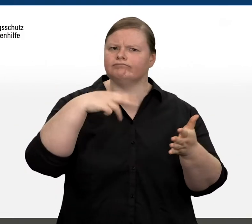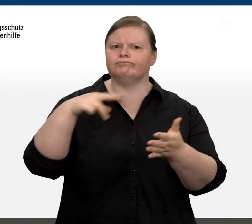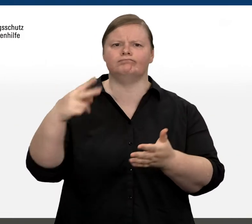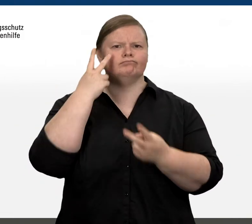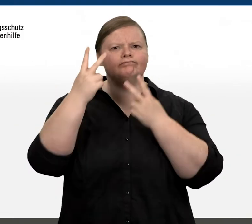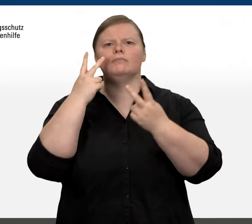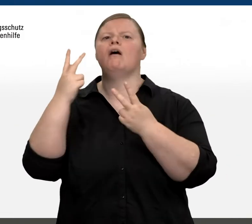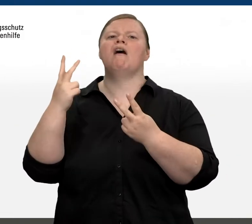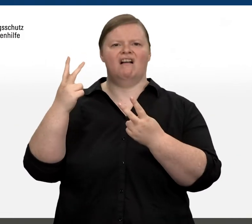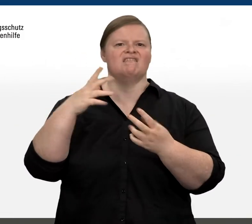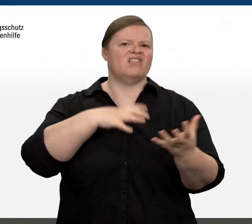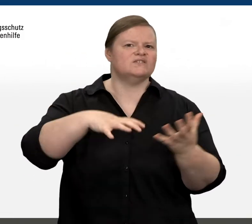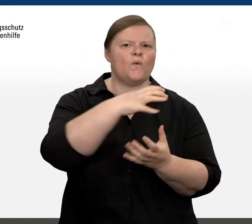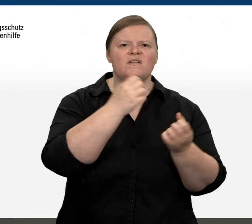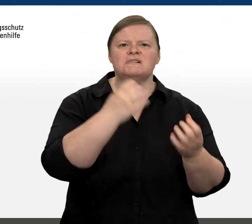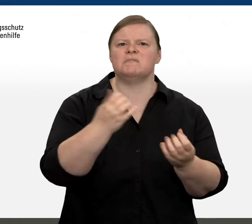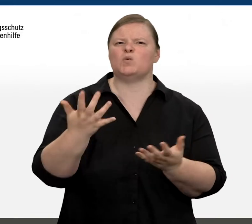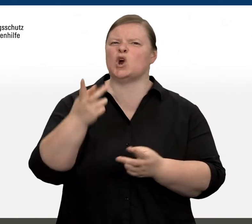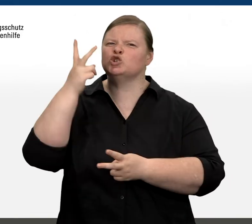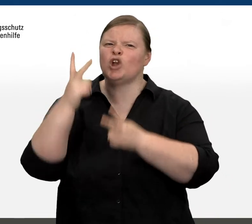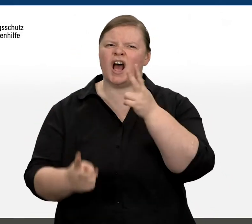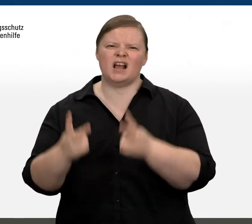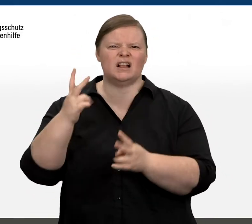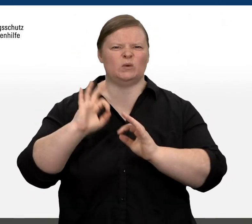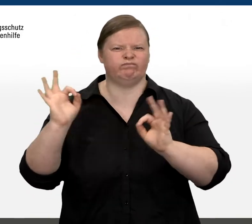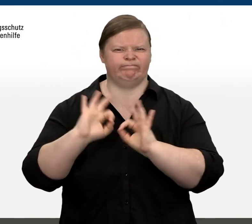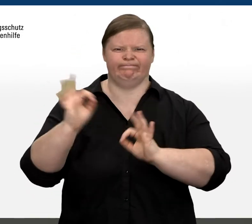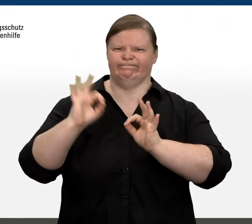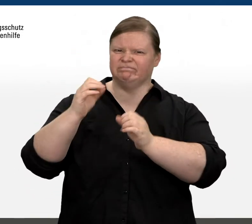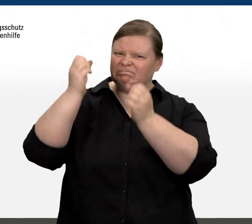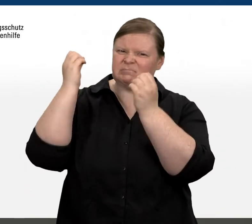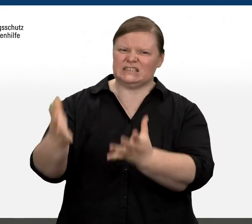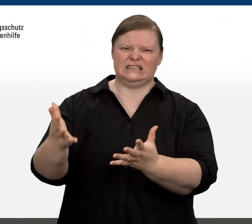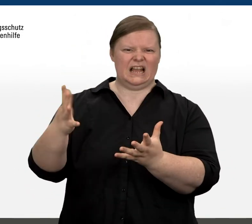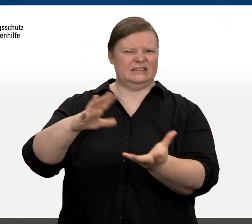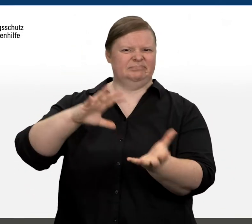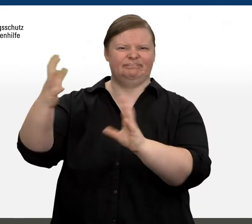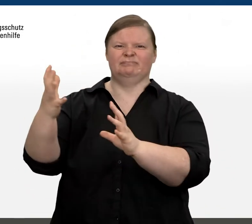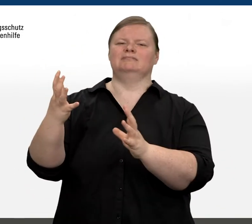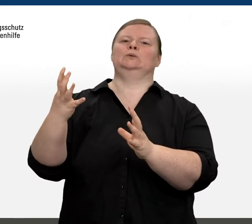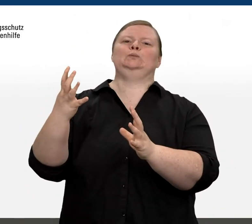und größere Schadensereignisse in den vielfältigen Medien lesen